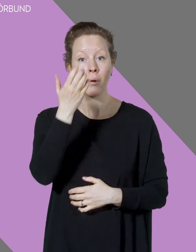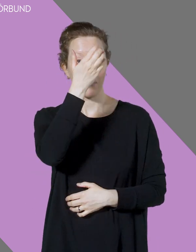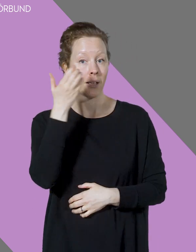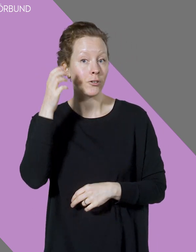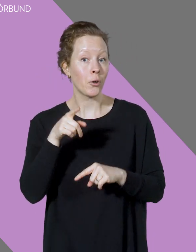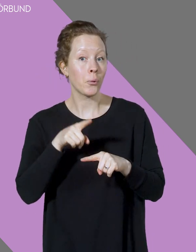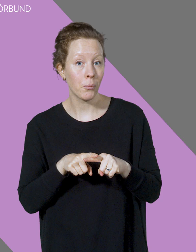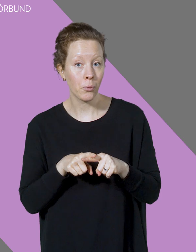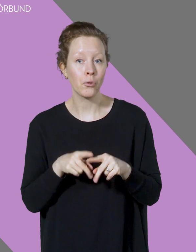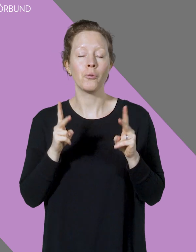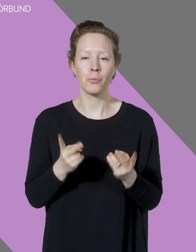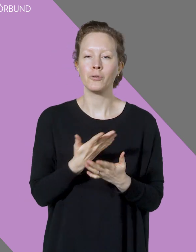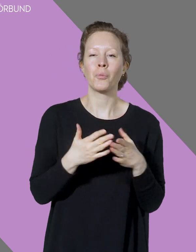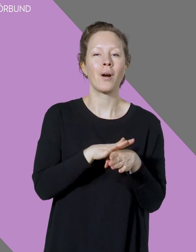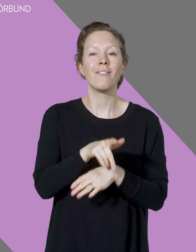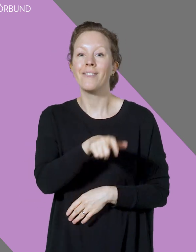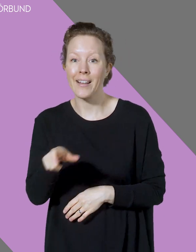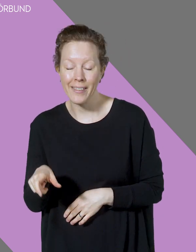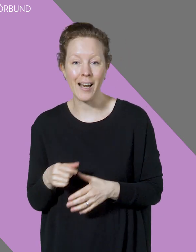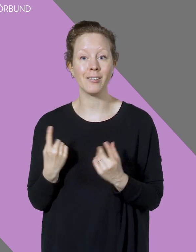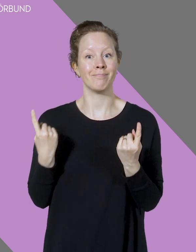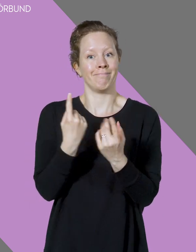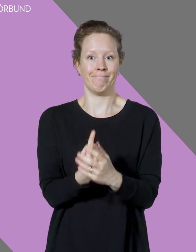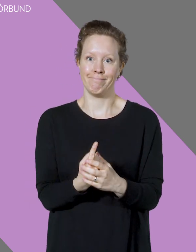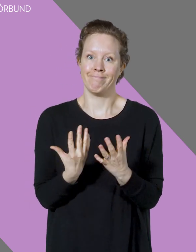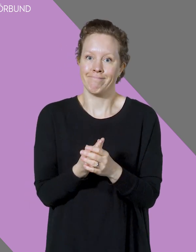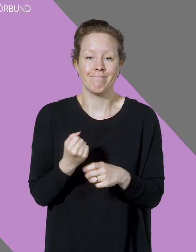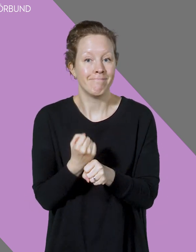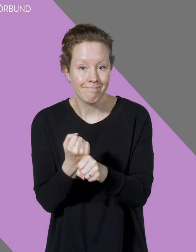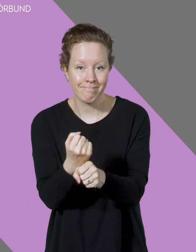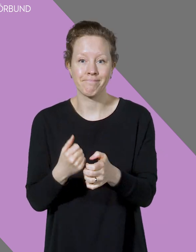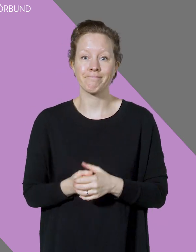Pedersöre kommun och språkanvändare.